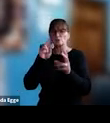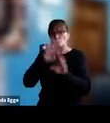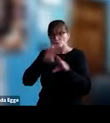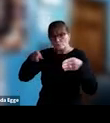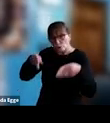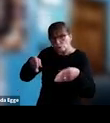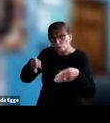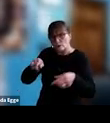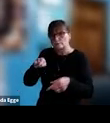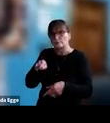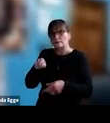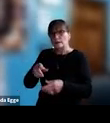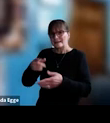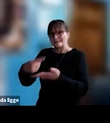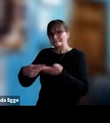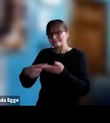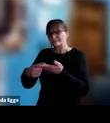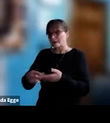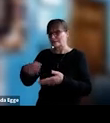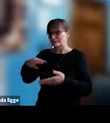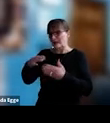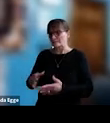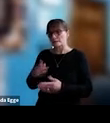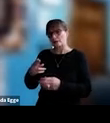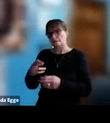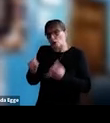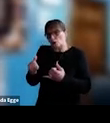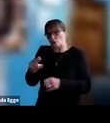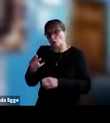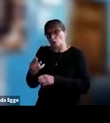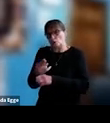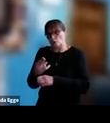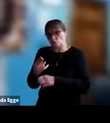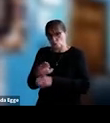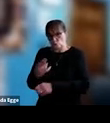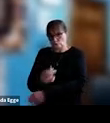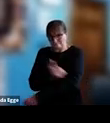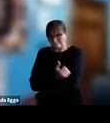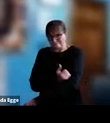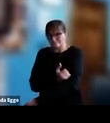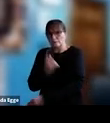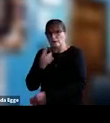es en discutir el estado de consumo actual del solicitante en el contexto de ese consumo de sustancias.